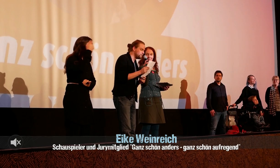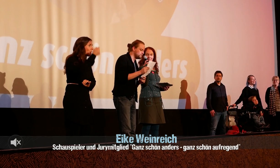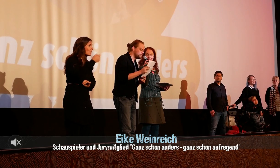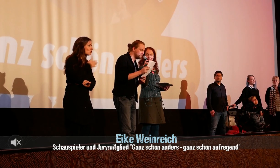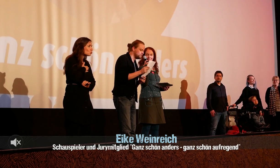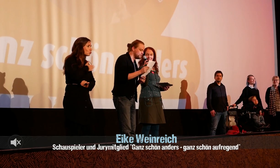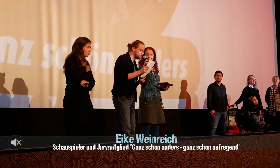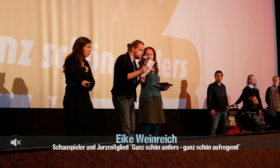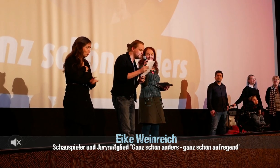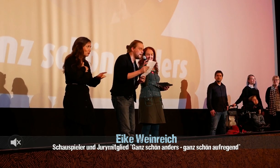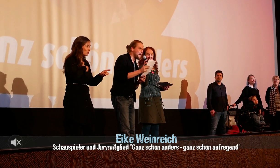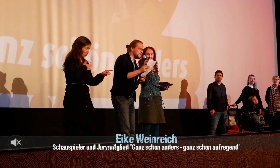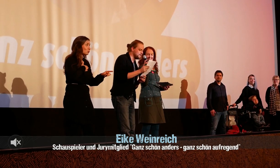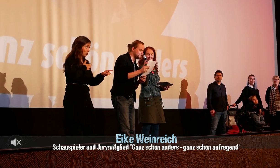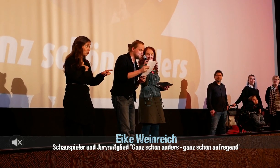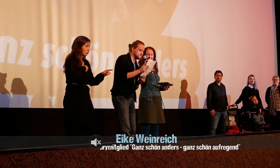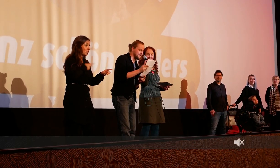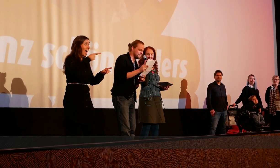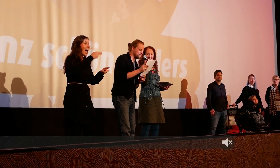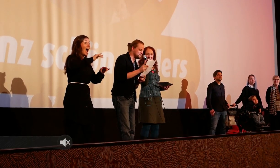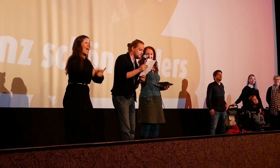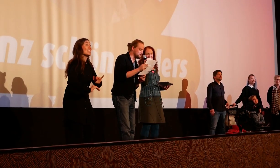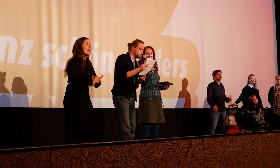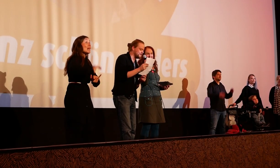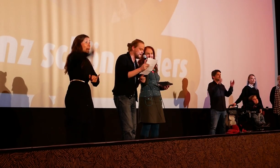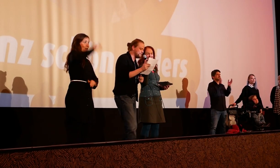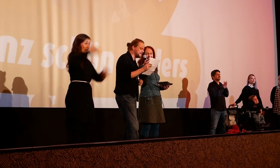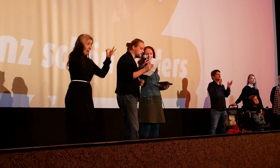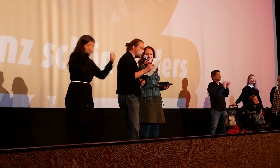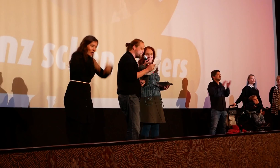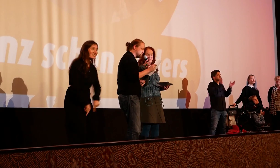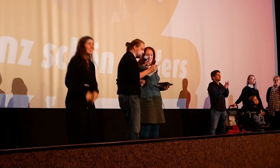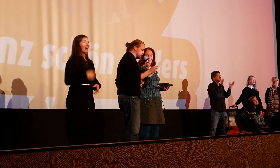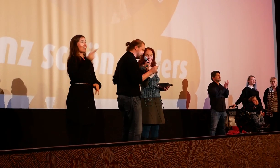(Eike simuliert Pulsgeräusche) "Ein Lifter muss her" von den Schüler*innen